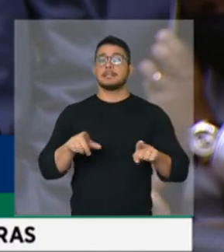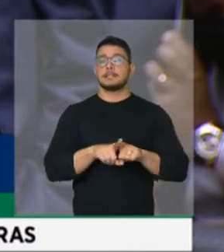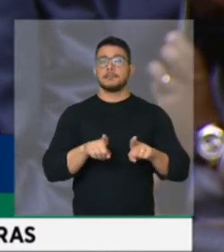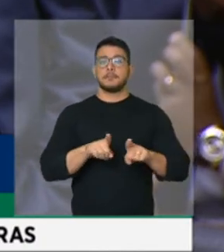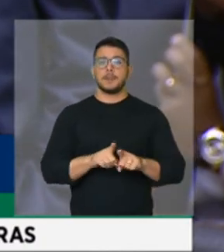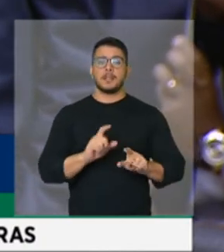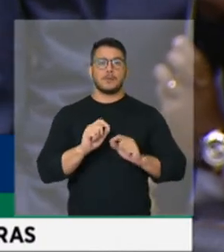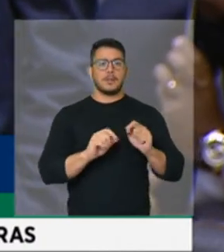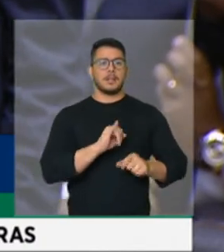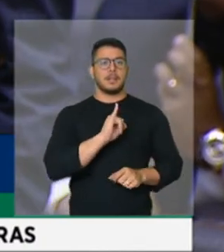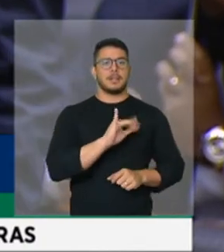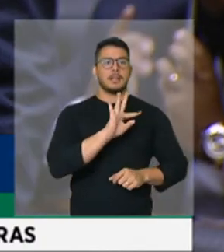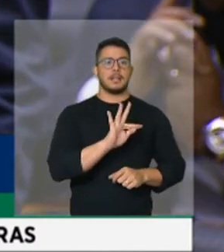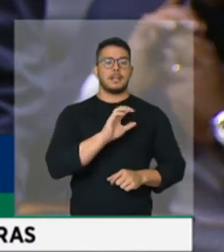FINANCEIRO DE ITAIPU QUE ÀS VEZES ERA PRA FINANCIAR